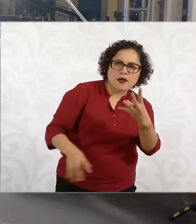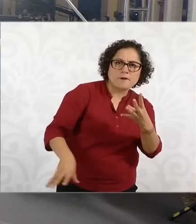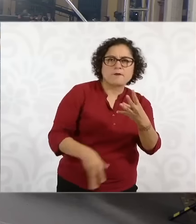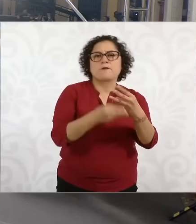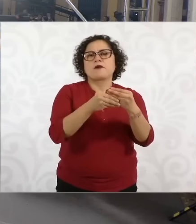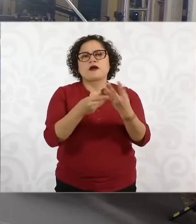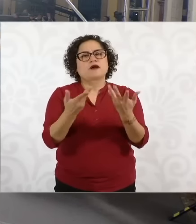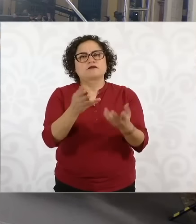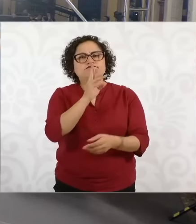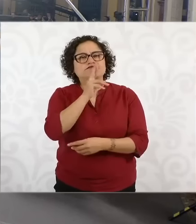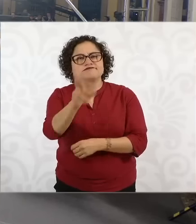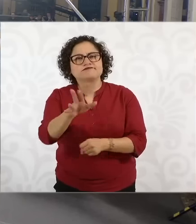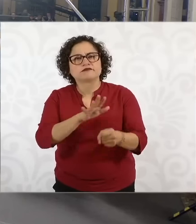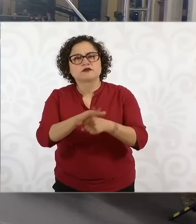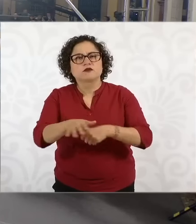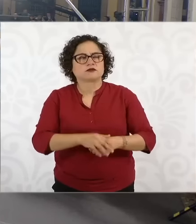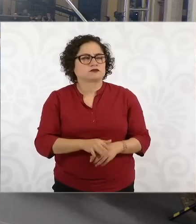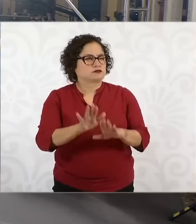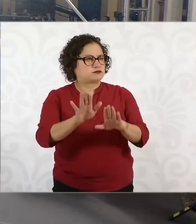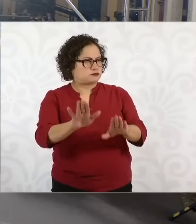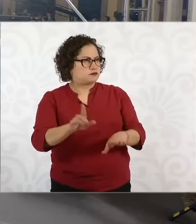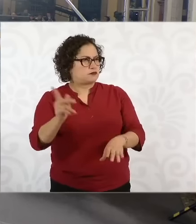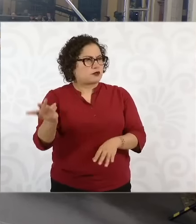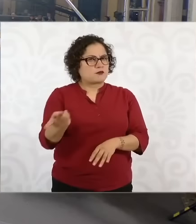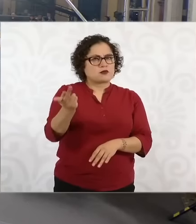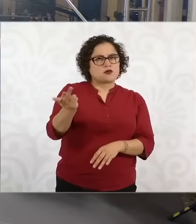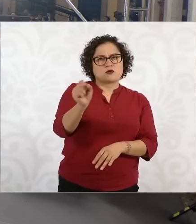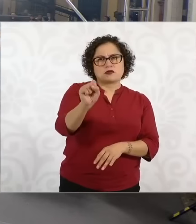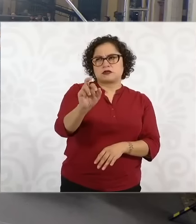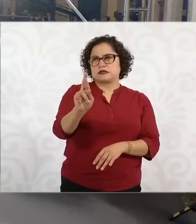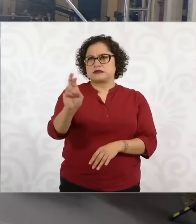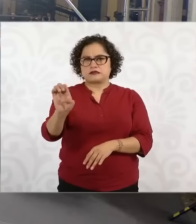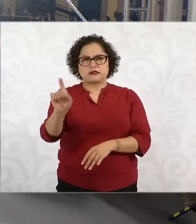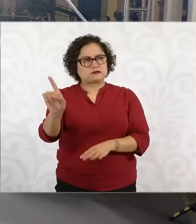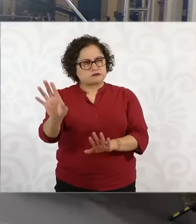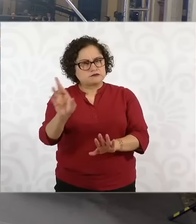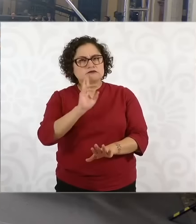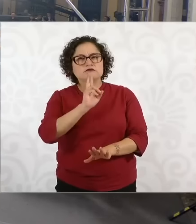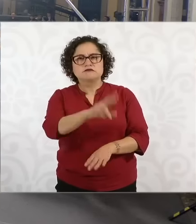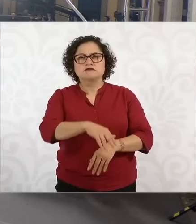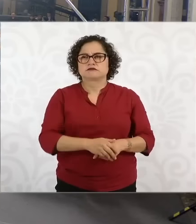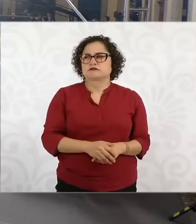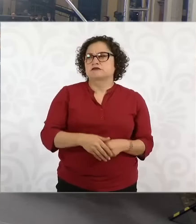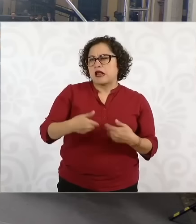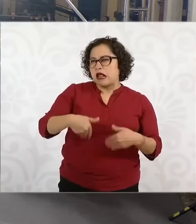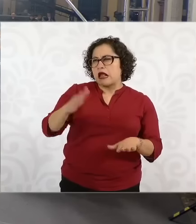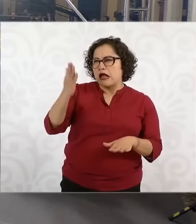información a Relaciones Exteriores y con Y finalmente eh eran tres. Sí, esa es la tercera.